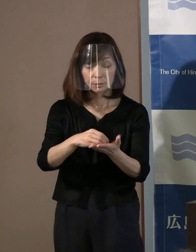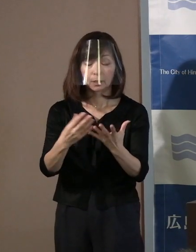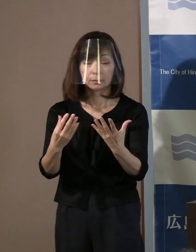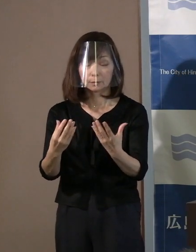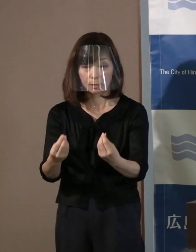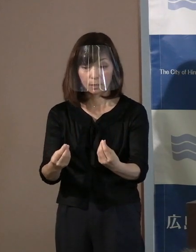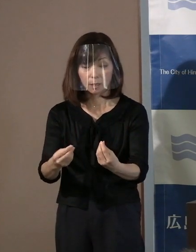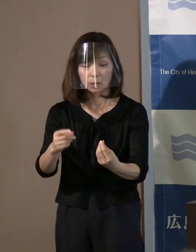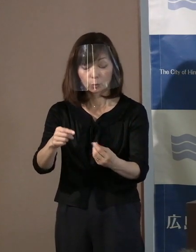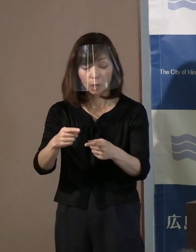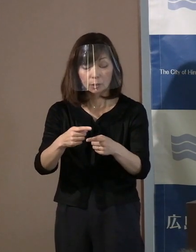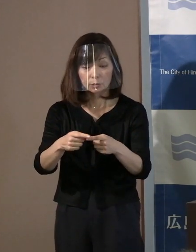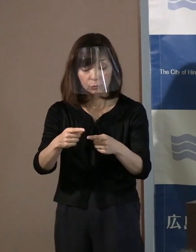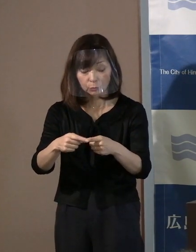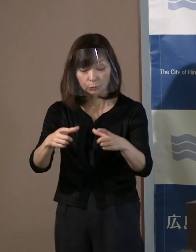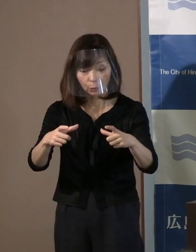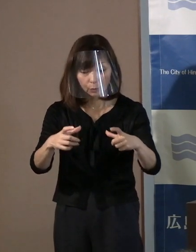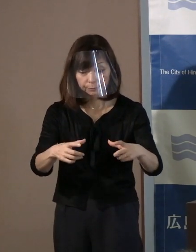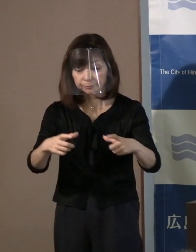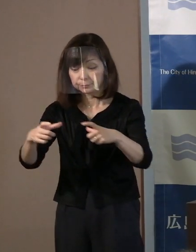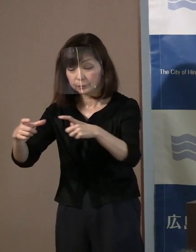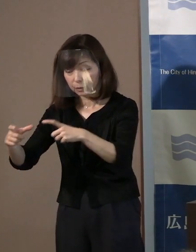検討されるお考えを示されています｡